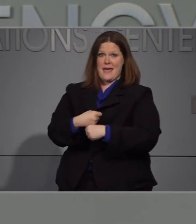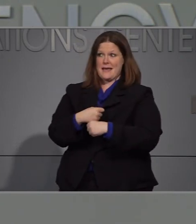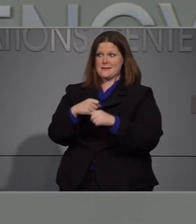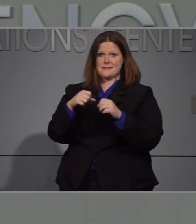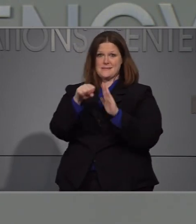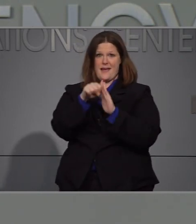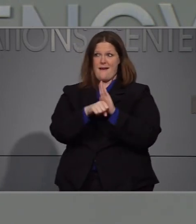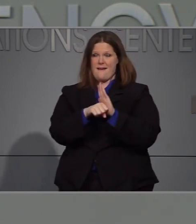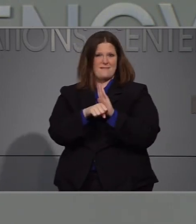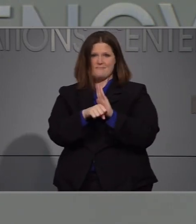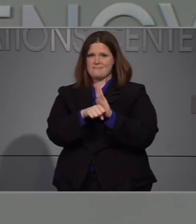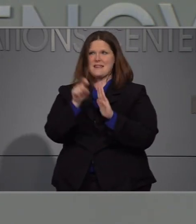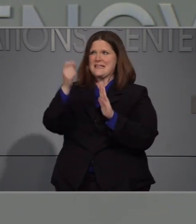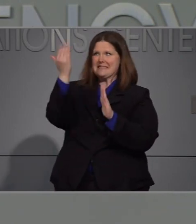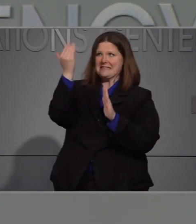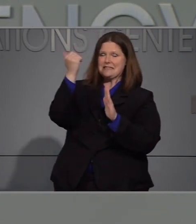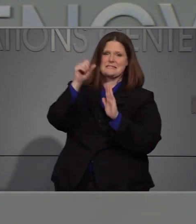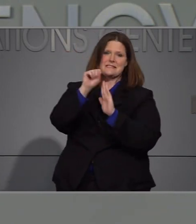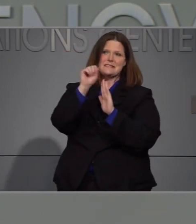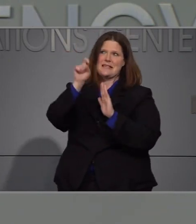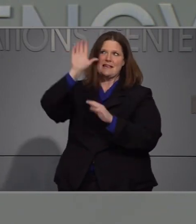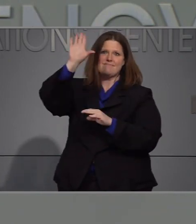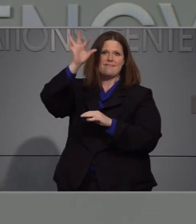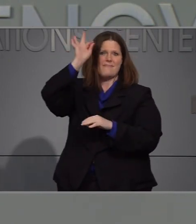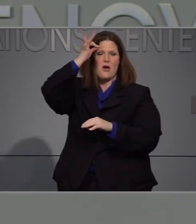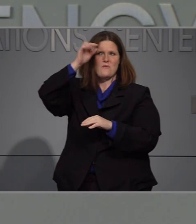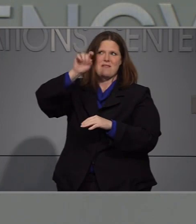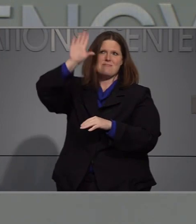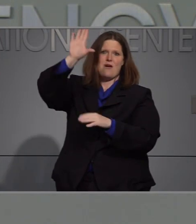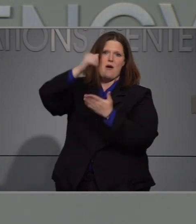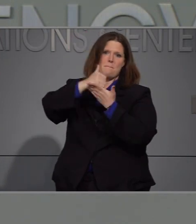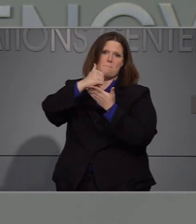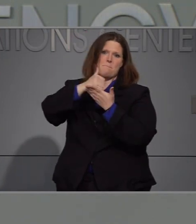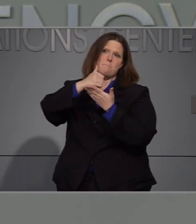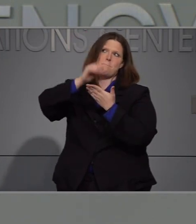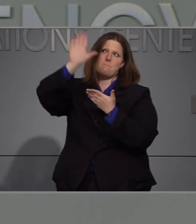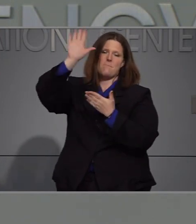es algo que en Carolina del Norte podemos resolver este problema en estamos también